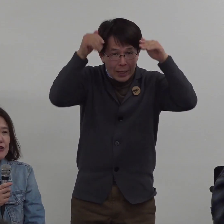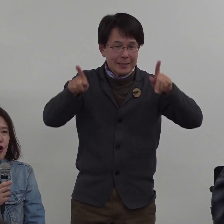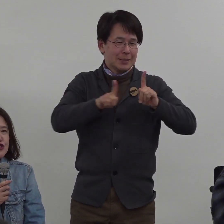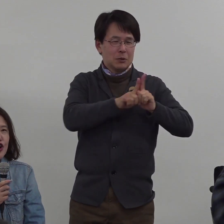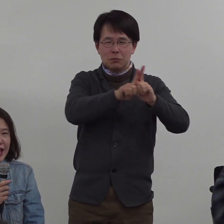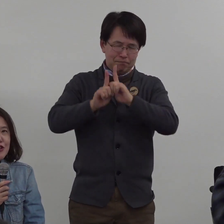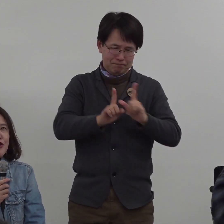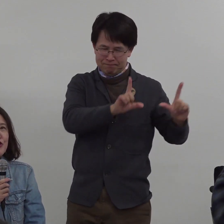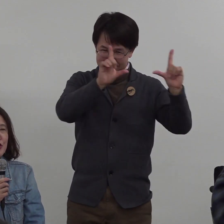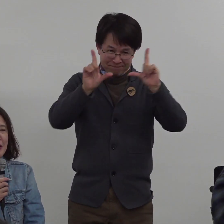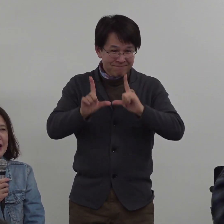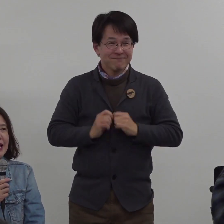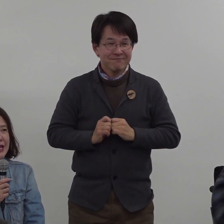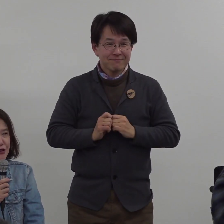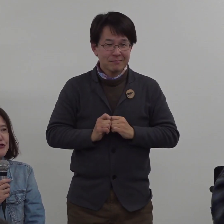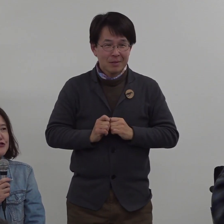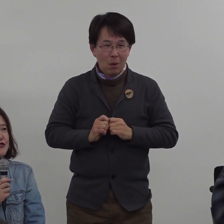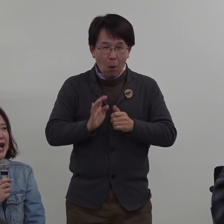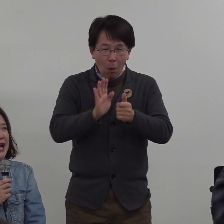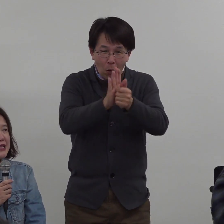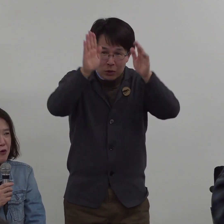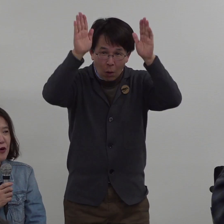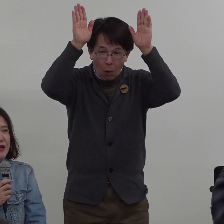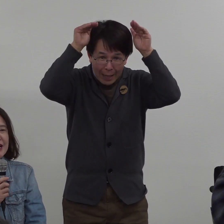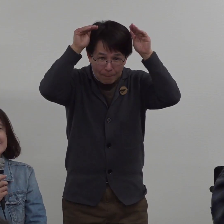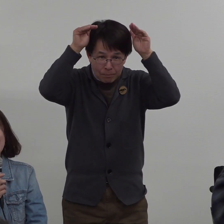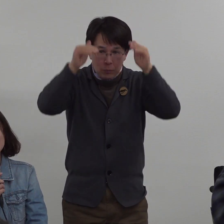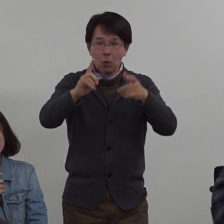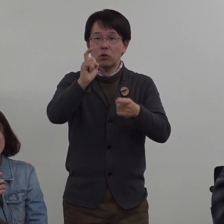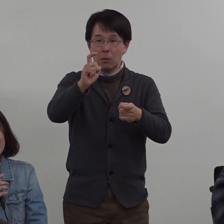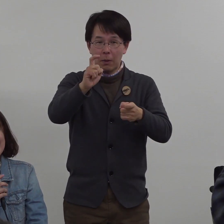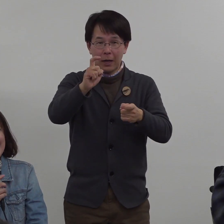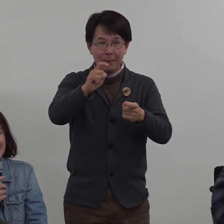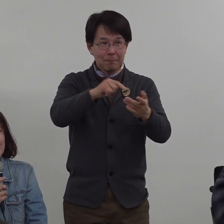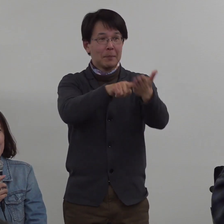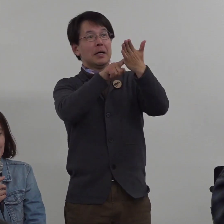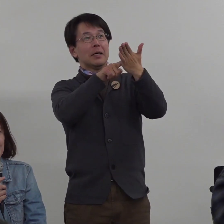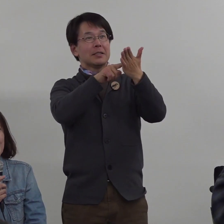「補助犬」という言葉ができる瞬間にも立ち会わせていただいたという